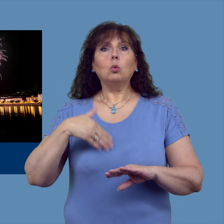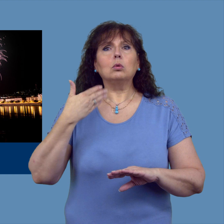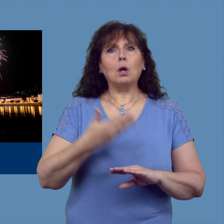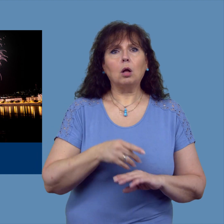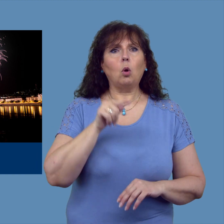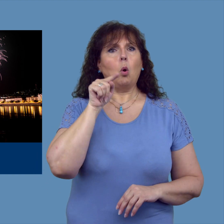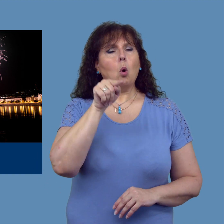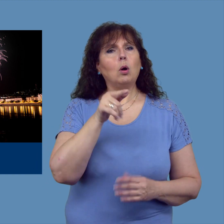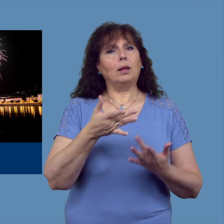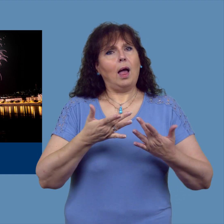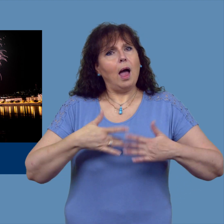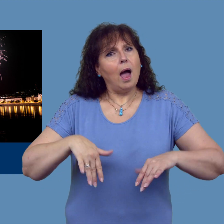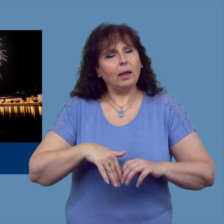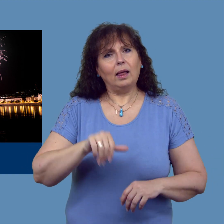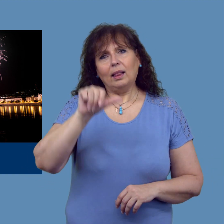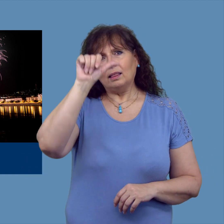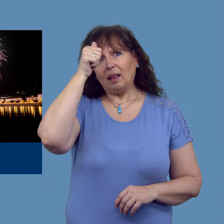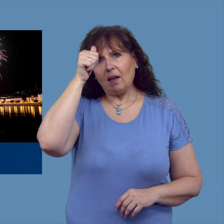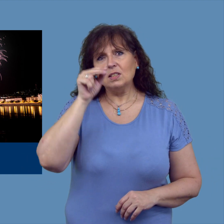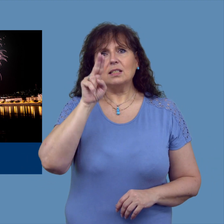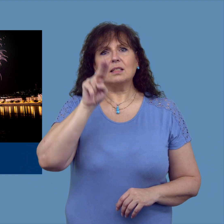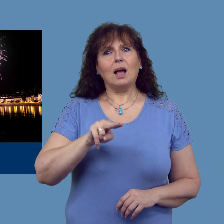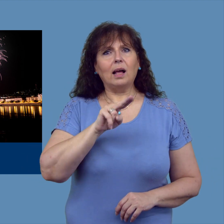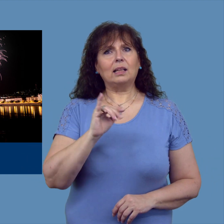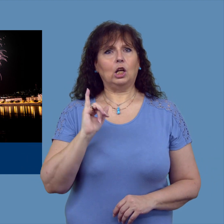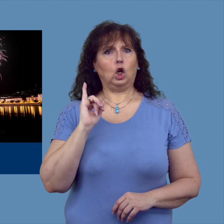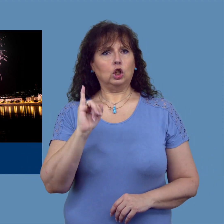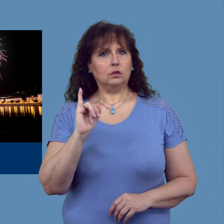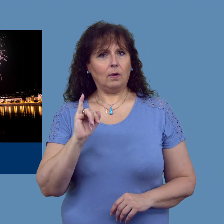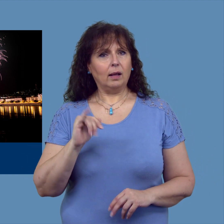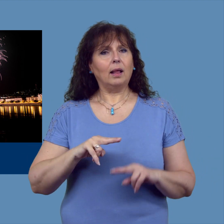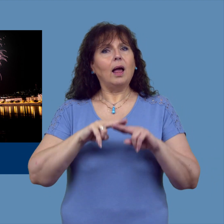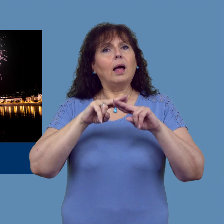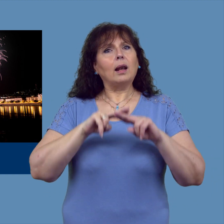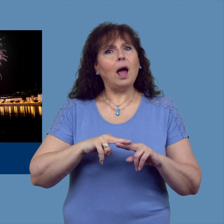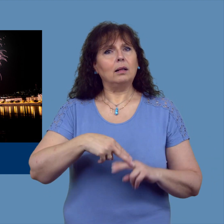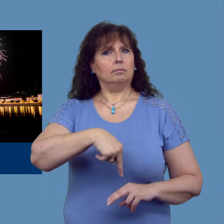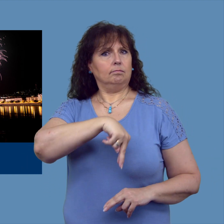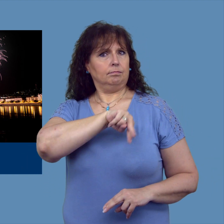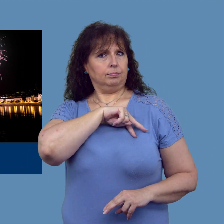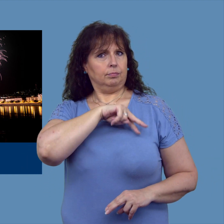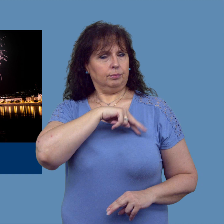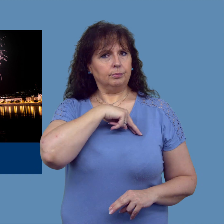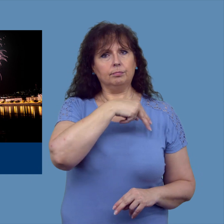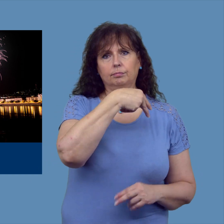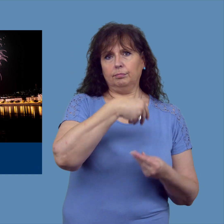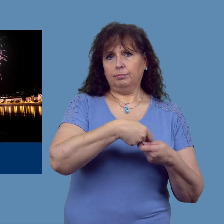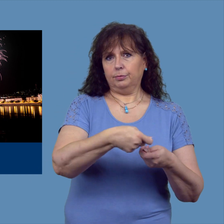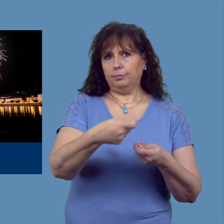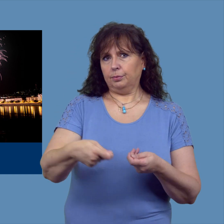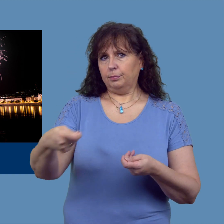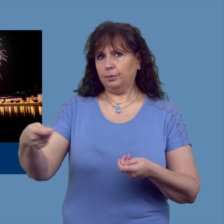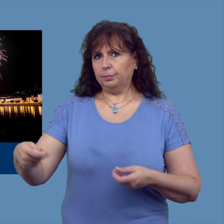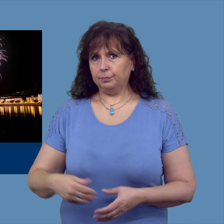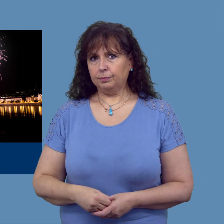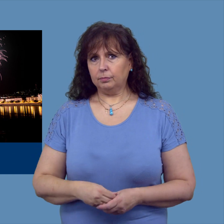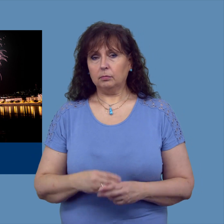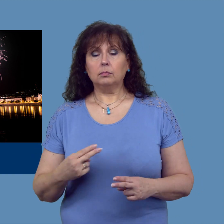majd itt adja át a Szent István-rend kitüntetéseket is.